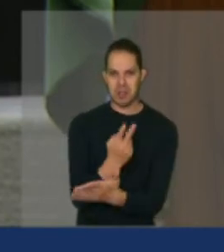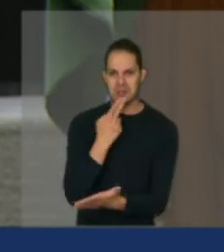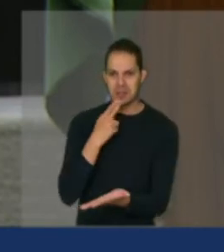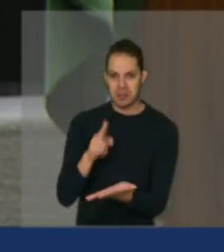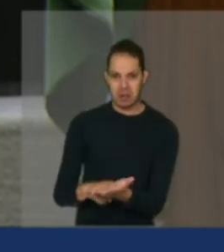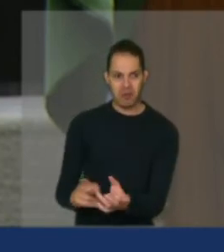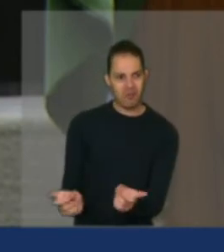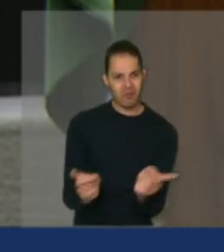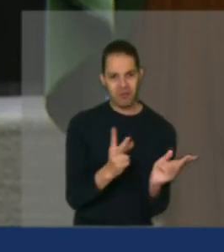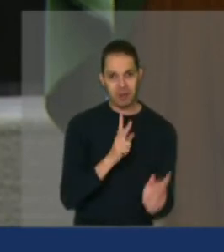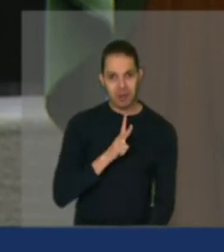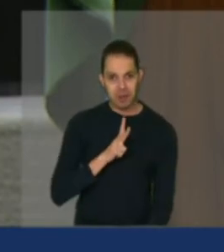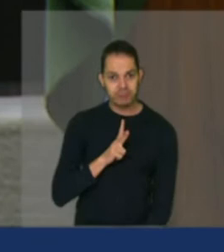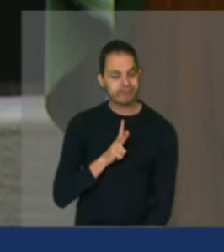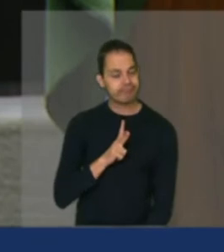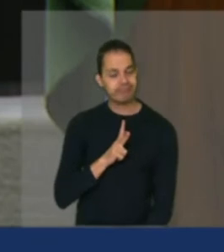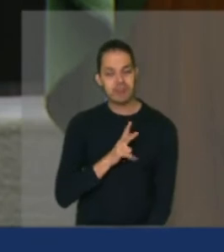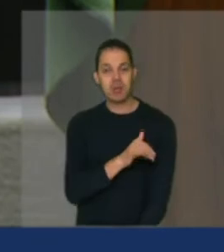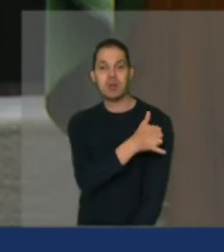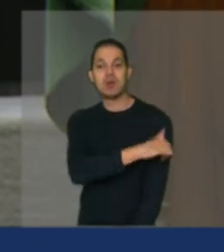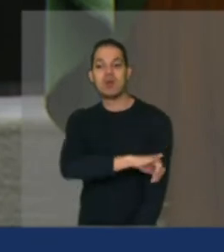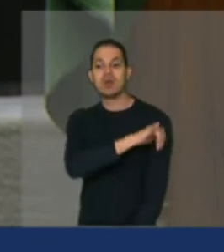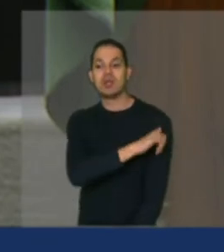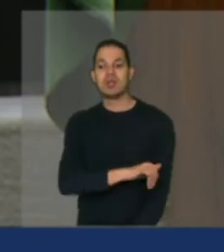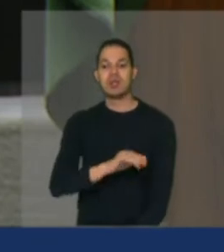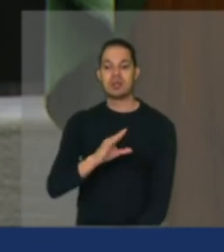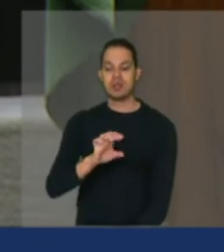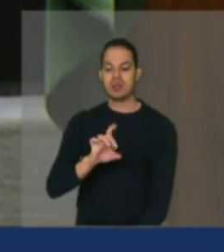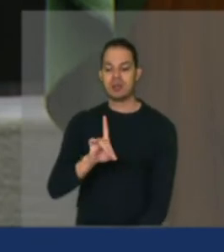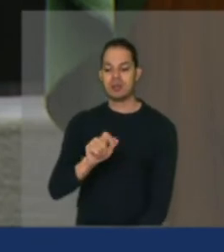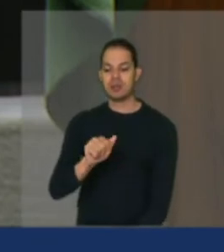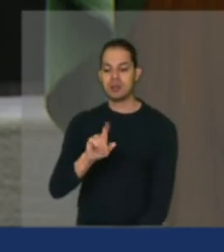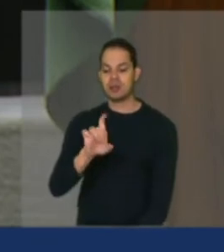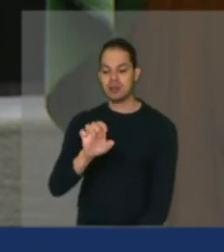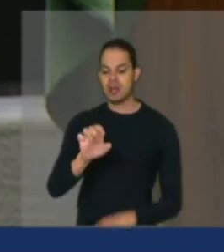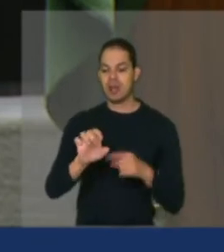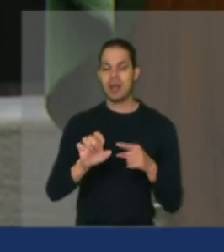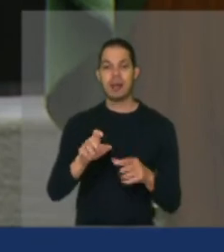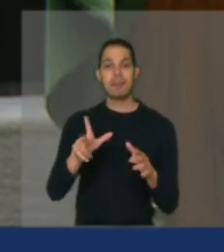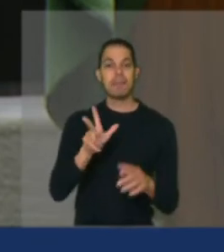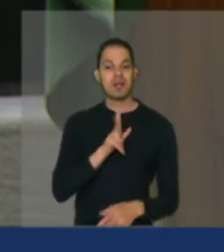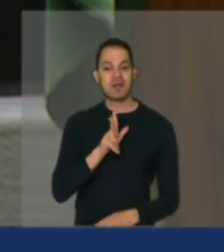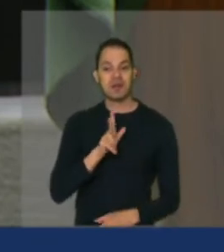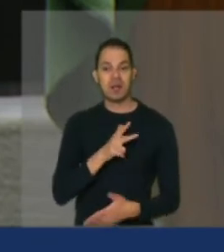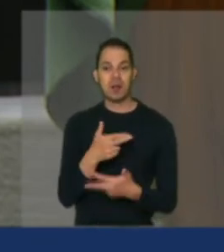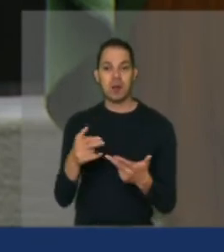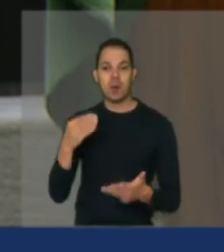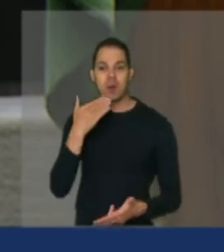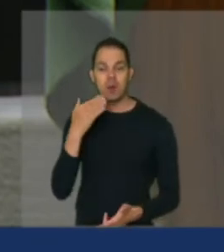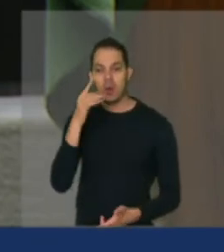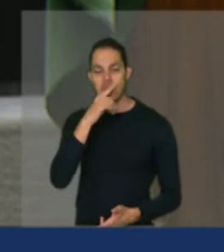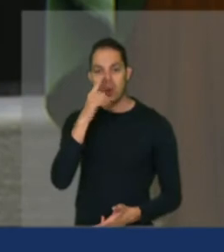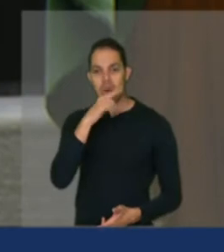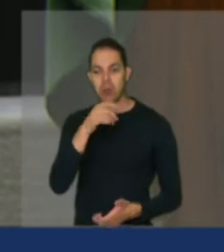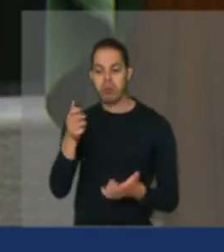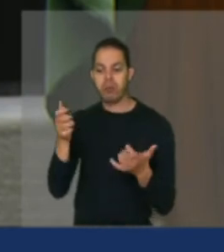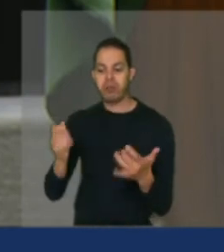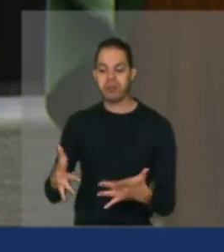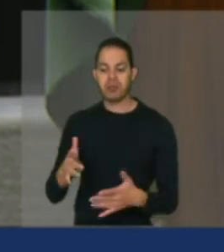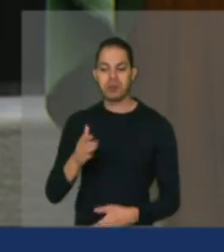JANEIRO, NA PRIVATIZAÇÃO DA CEDAE TIRARAM A PARTE DEFICITÁRIA E DEIXARAM NA MÃO DO ESTADO. NO AMAPÁ, NA PRIVATIZAÇÃO DA COMPANHIA DE